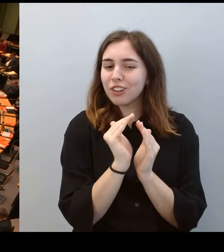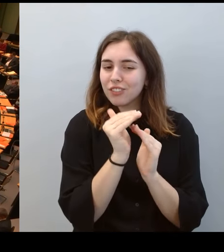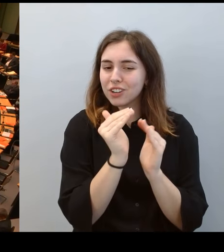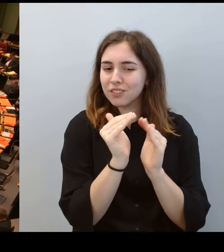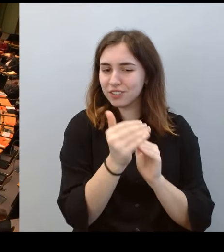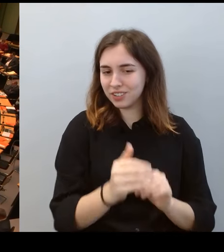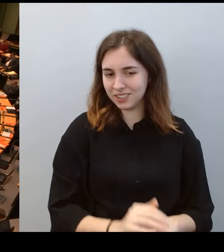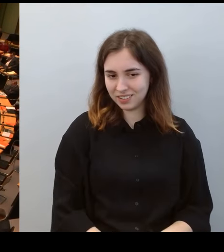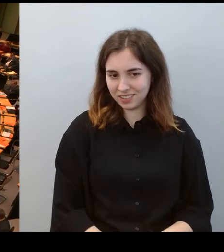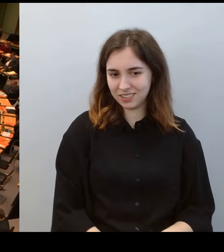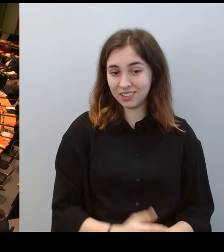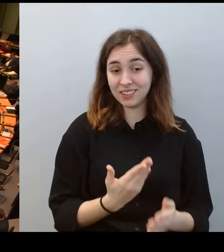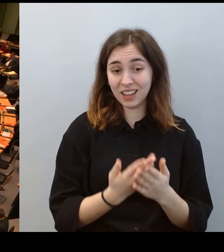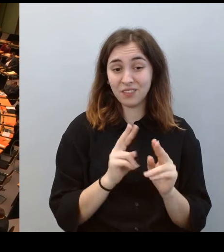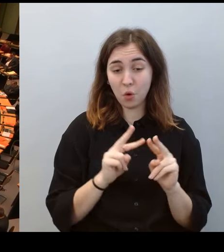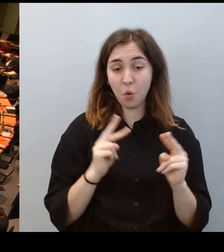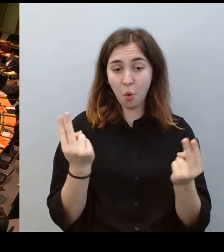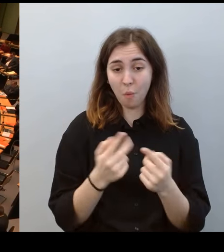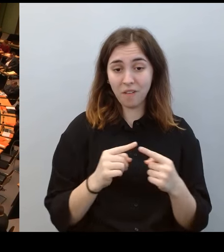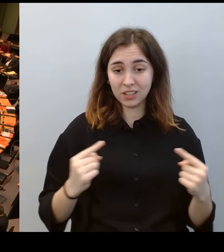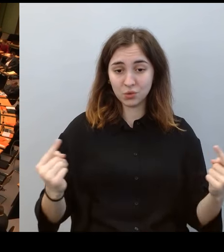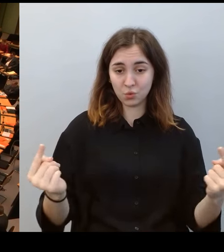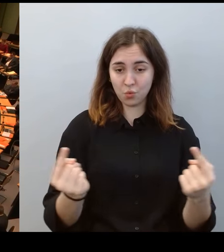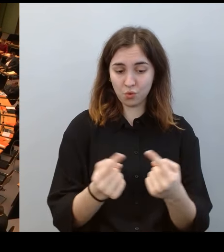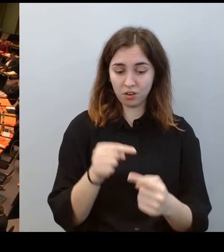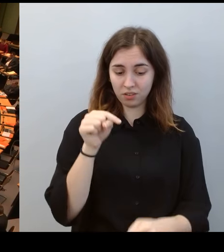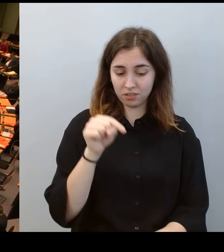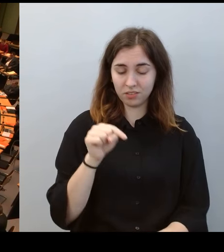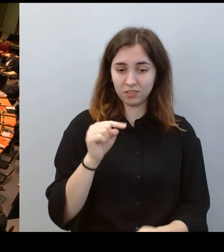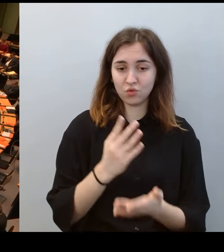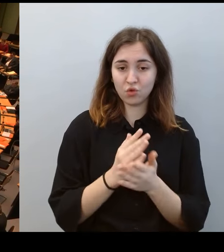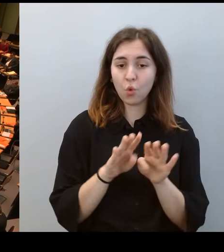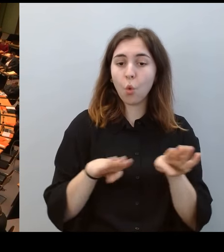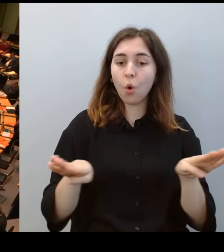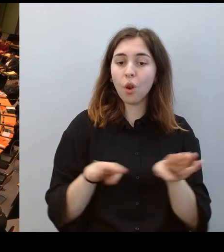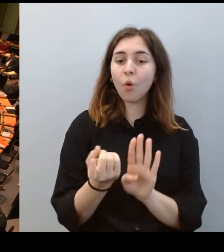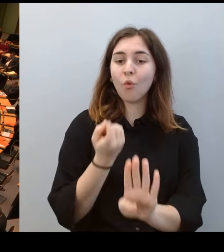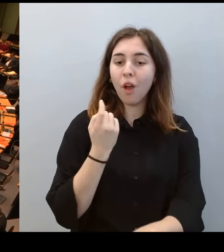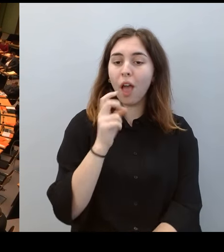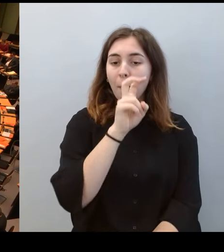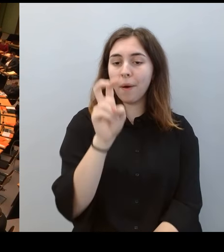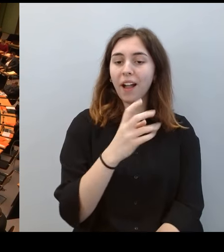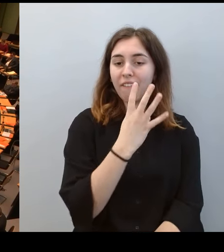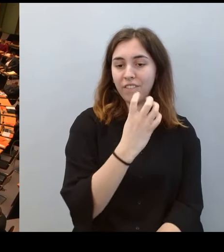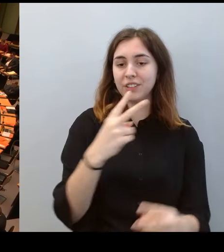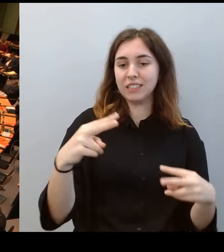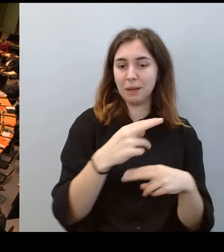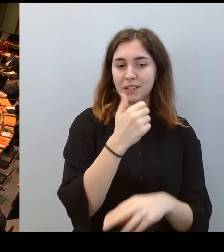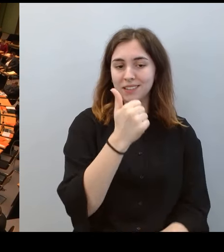Bestandteil oder ist auf der Grundlage von Paragraf 40 Absatz eins des Bundesimmissionsschutzgesetzes zu errichten.